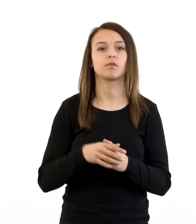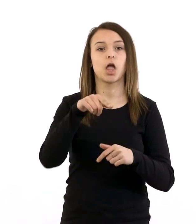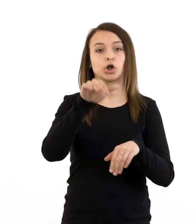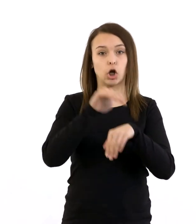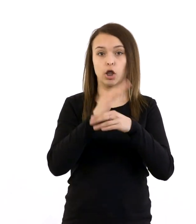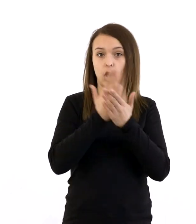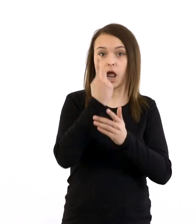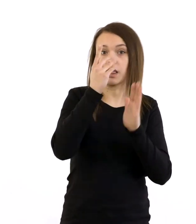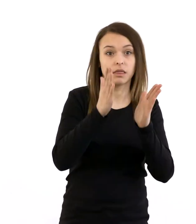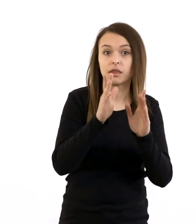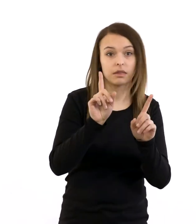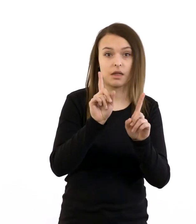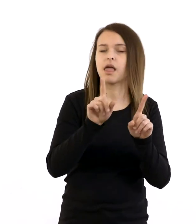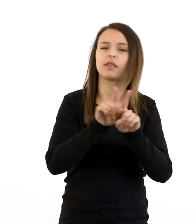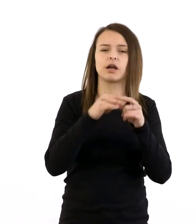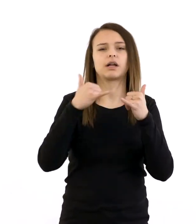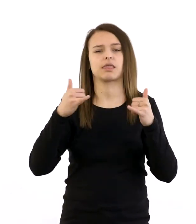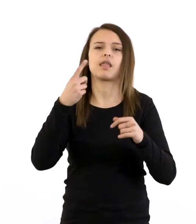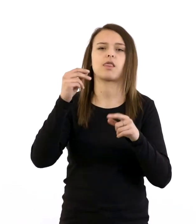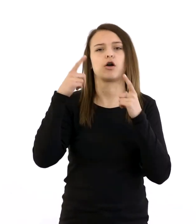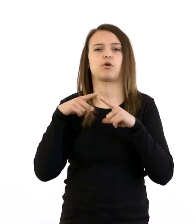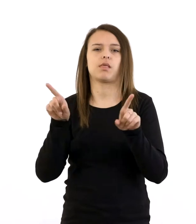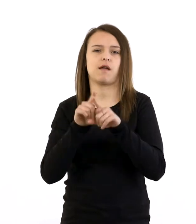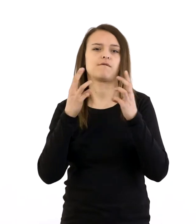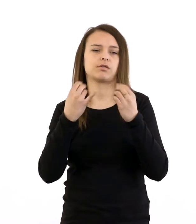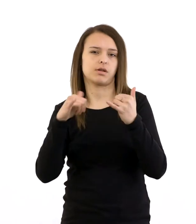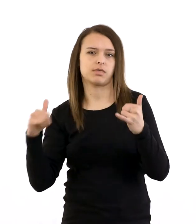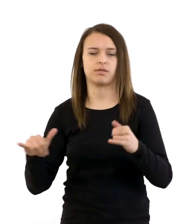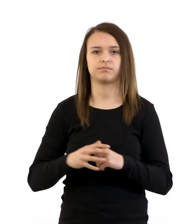Zgoda nie jest więc już jedyną podstawą przetwarzania danych osobowych.